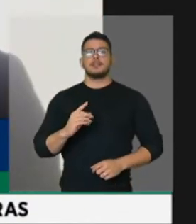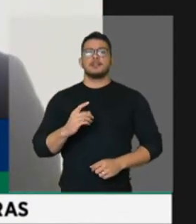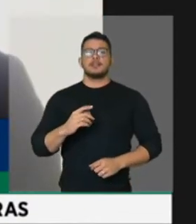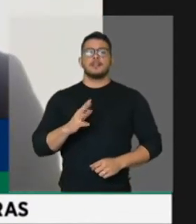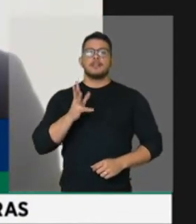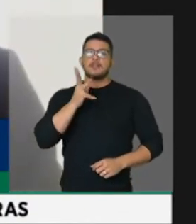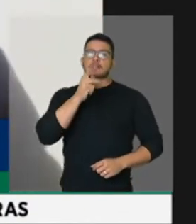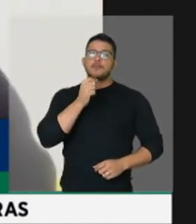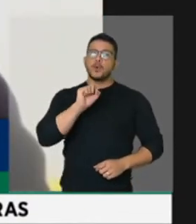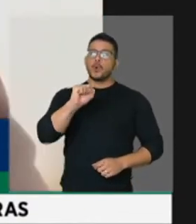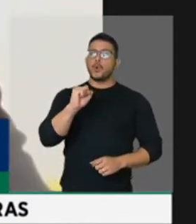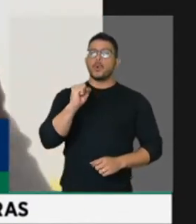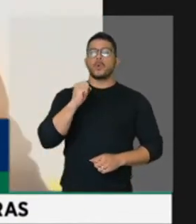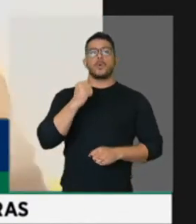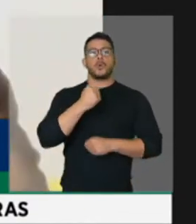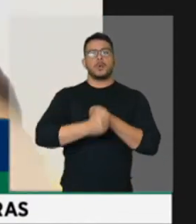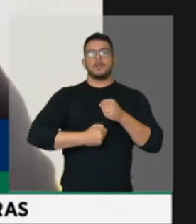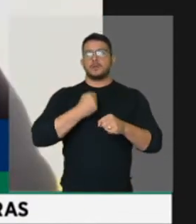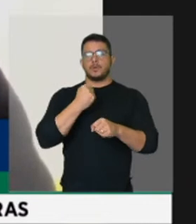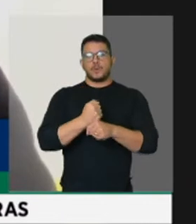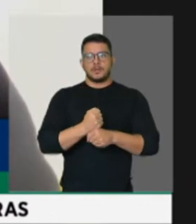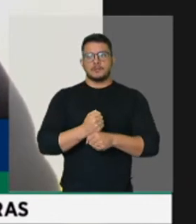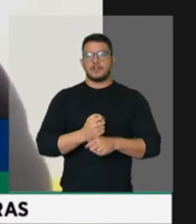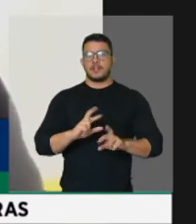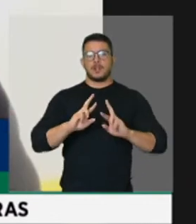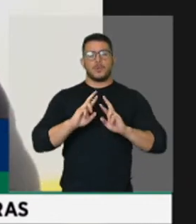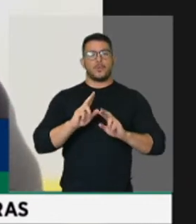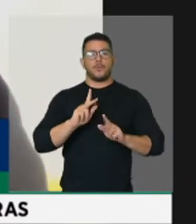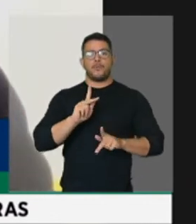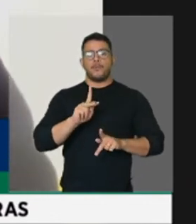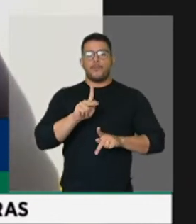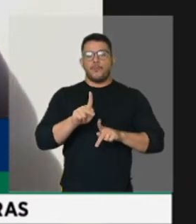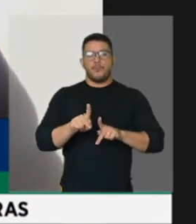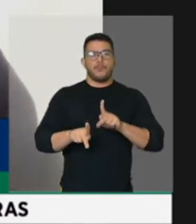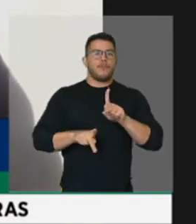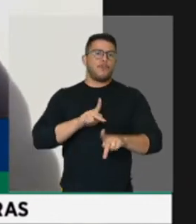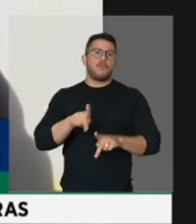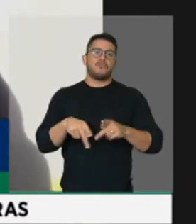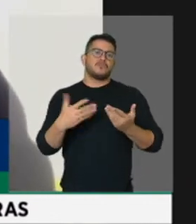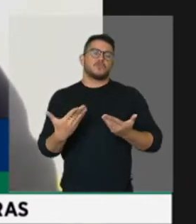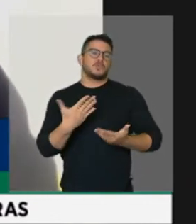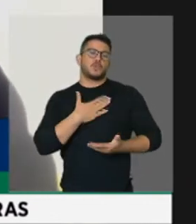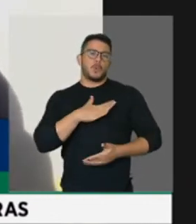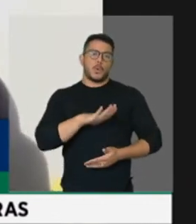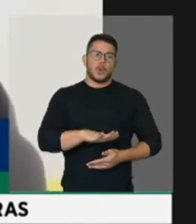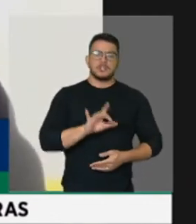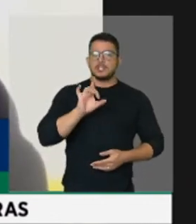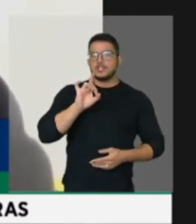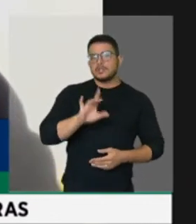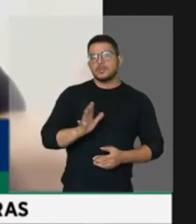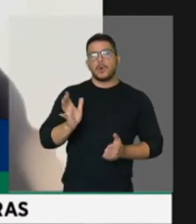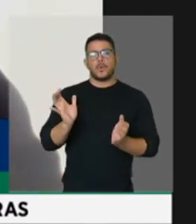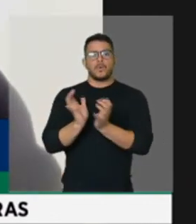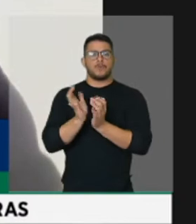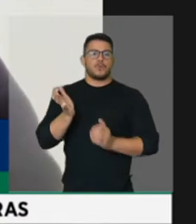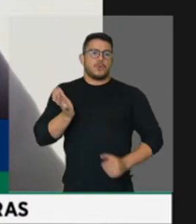FOSSEM ESTATAIS, ESTARIAM XINGADAS PELO POVO BRASILEIRO. MAS AÍ, SENHOR PRESIDENTE... FERNANDO HENRIQUE CARDOSO POR MAIS QUE TENTE... FICOU 8 ANOS... ESTAVA UM LIXO DA